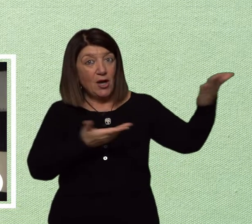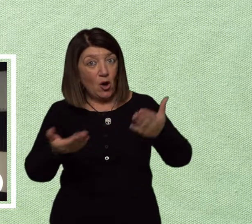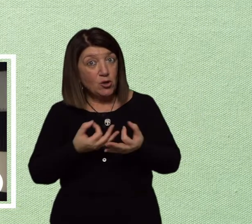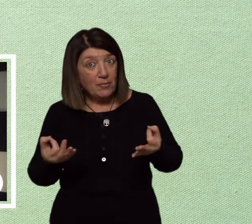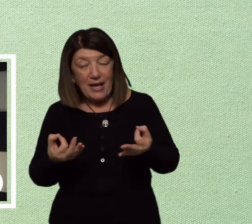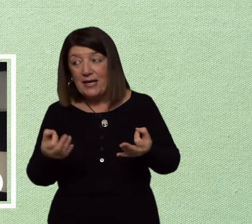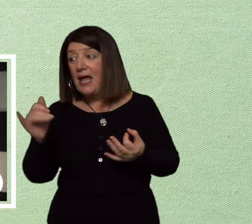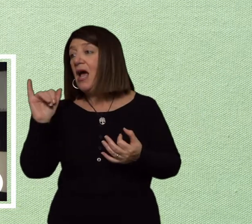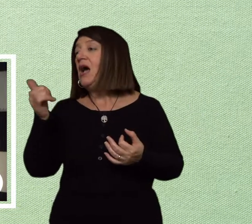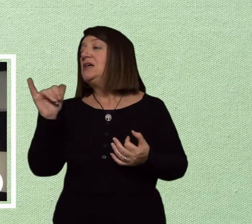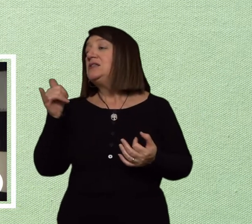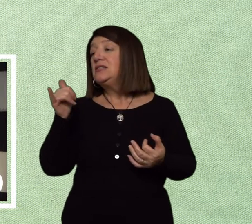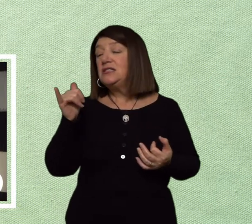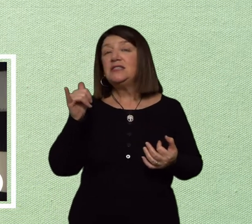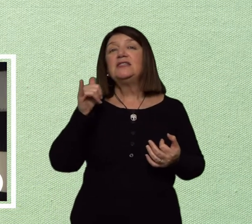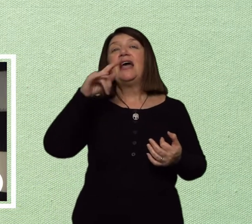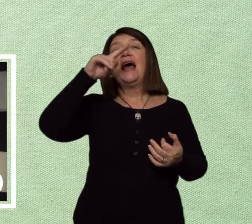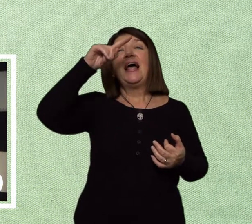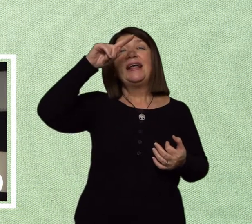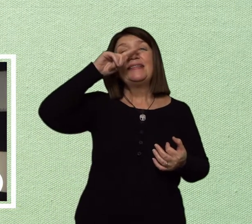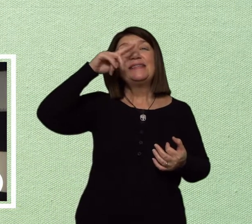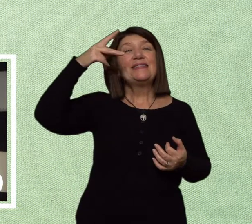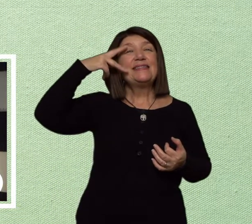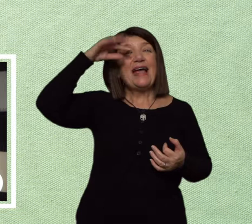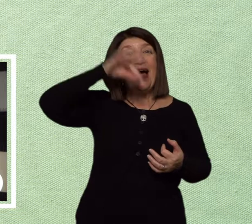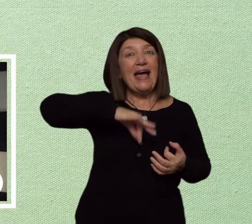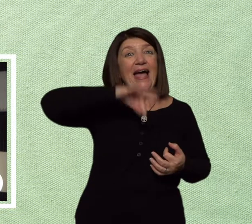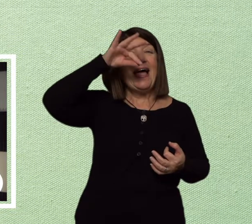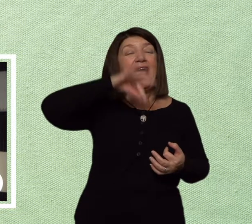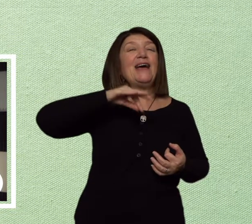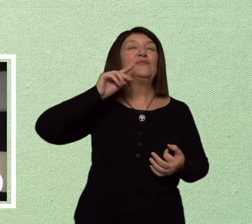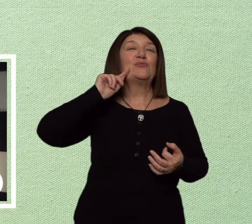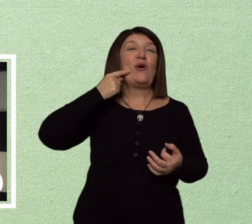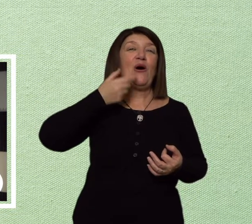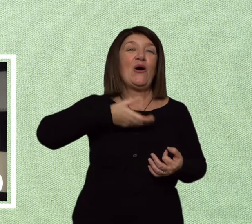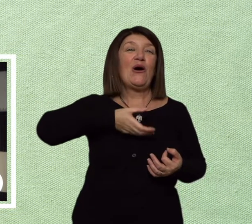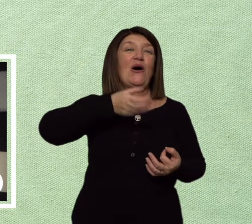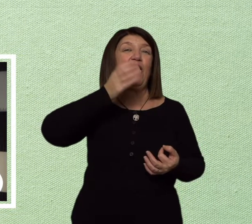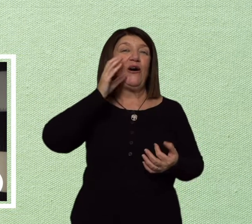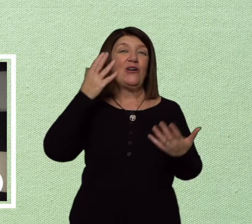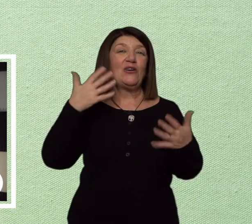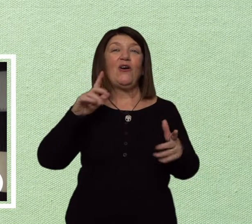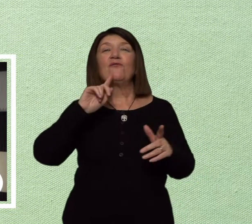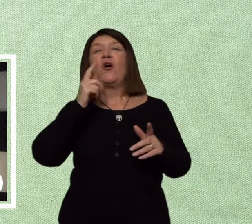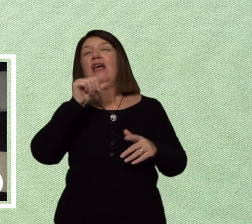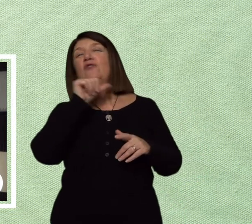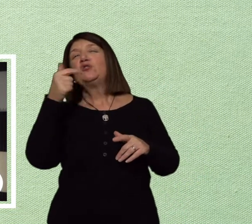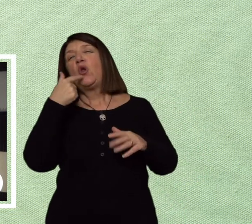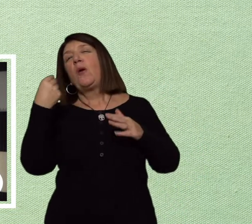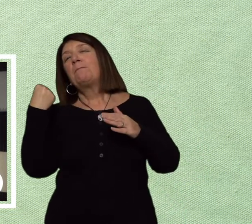Ok direi che ora finiamo il the -Vorrei proprio solo lanciare un messaggio -Vai pure -Pensare che